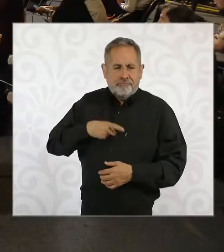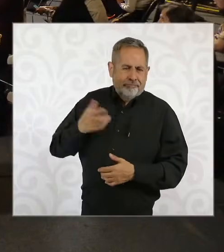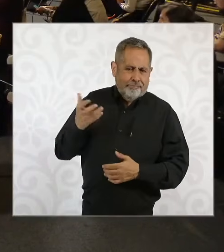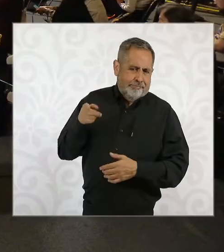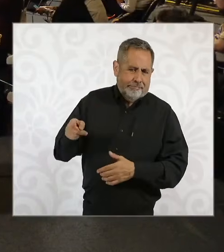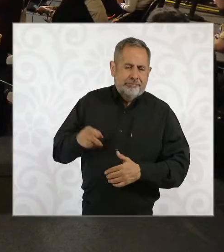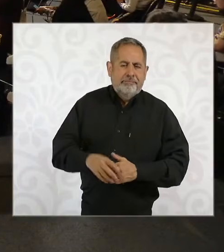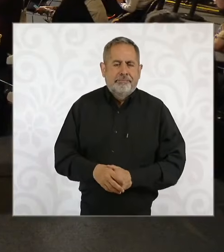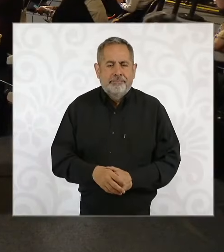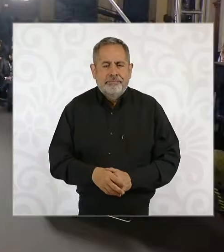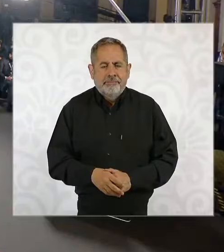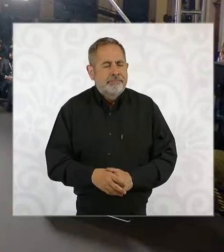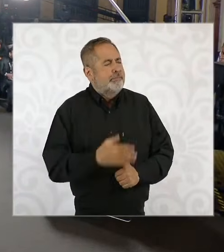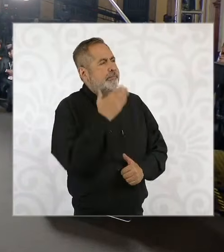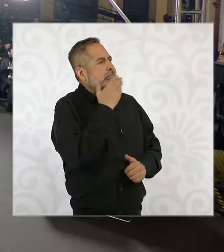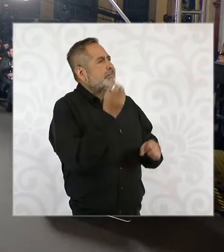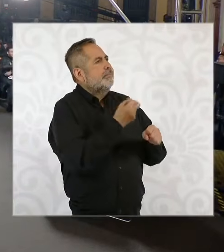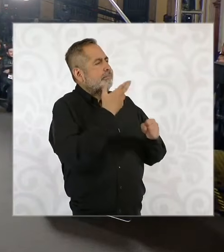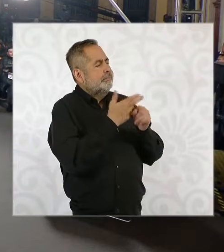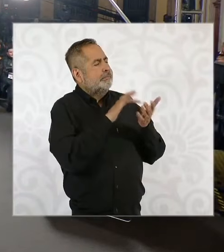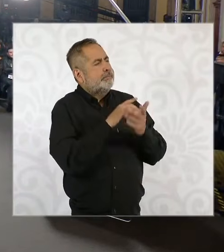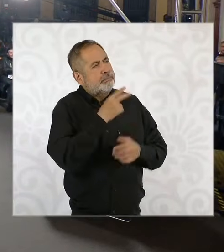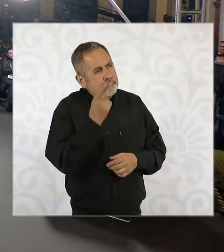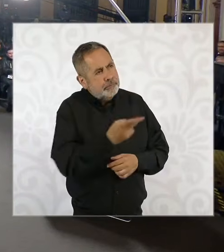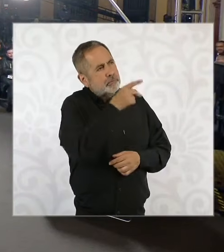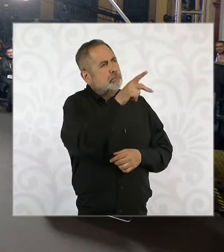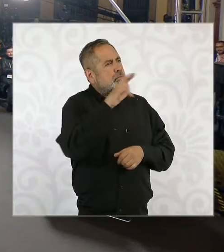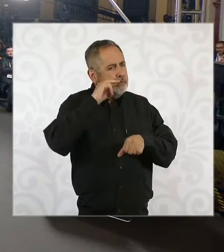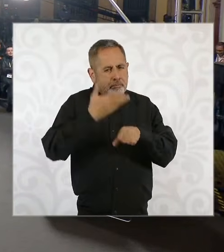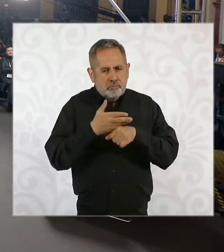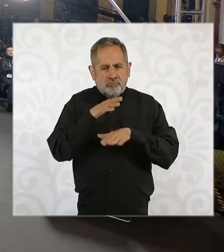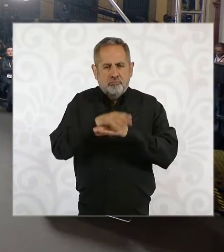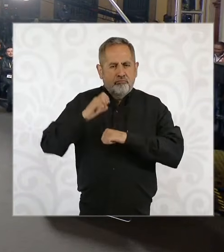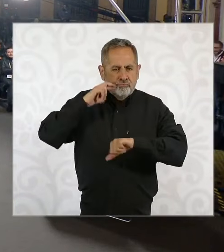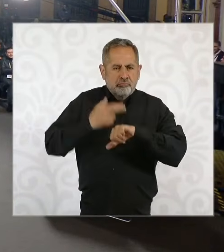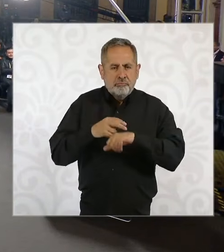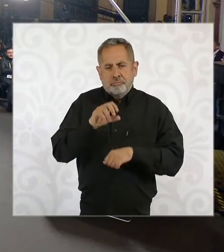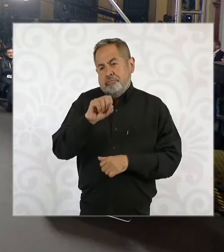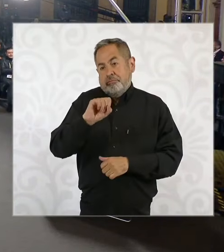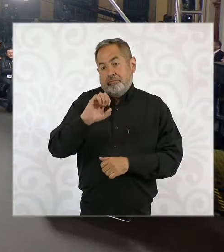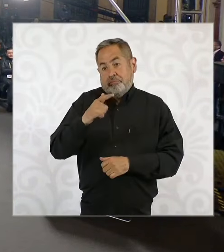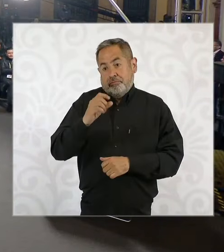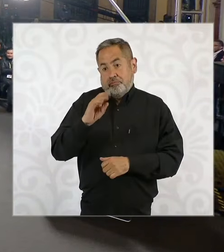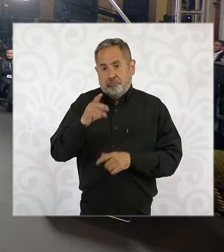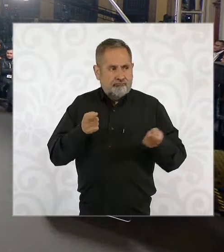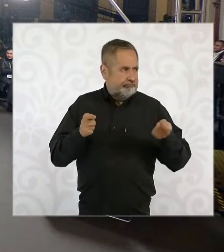Bien, segund secretaria, eh usted como responsable de la política interna del país a 9 días del